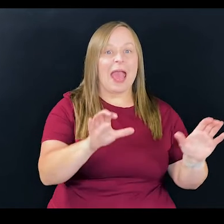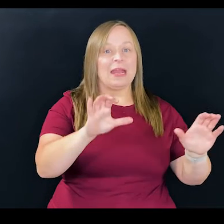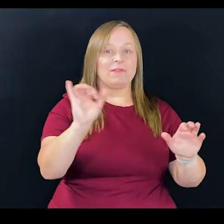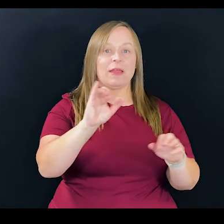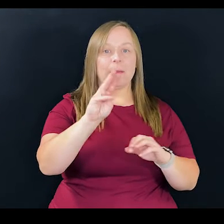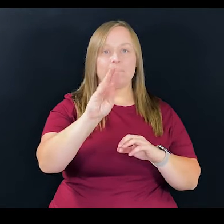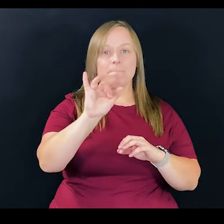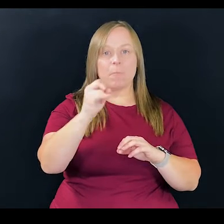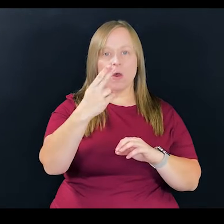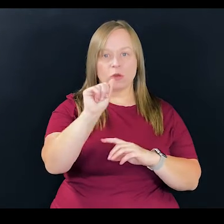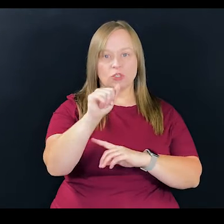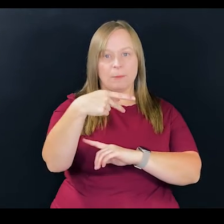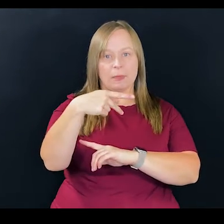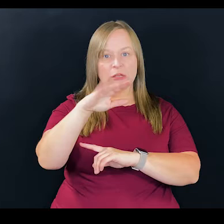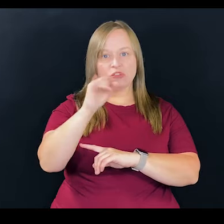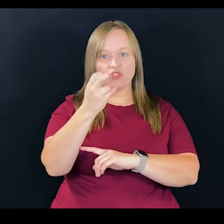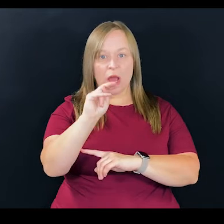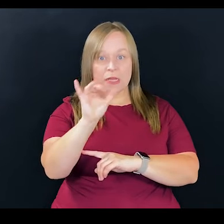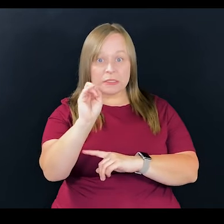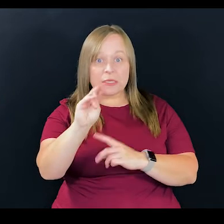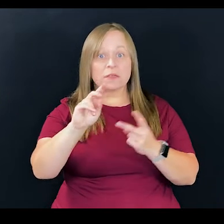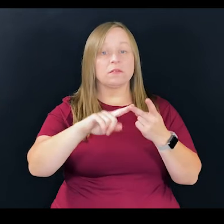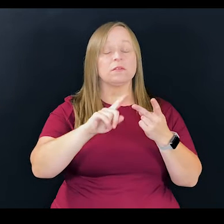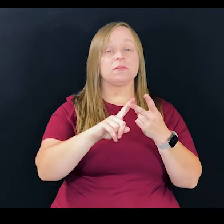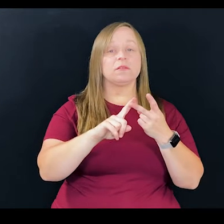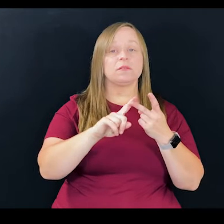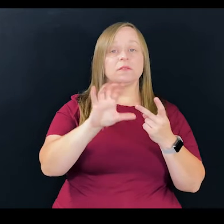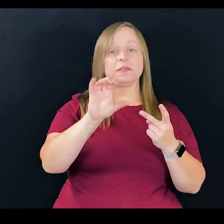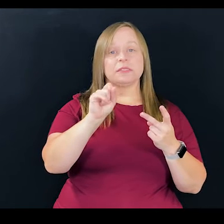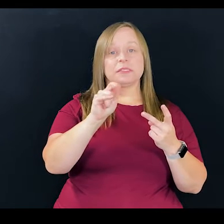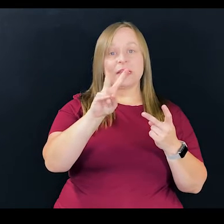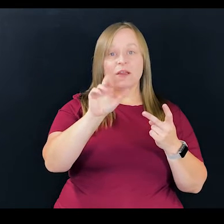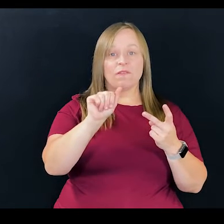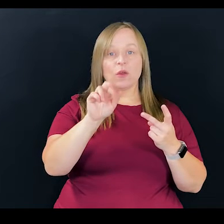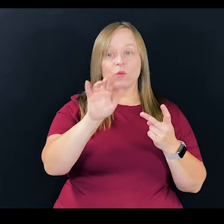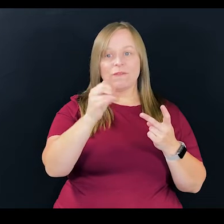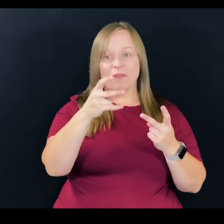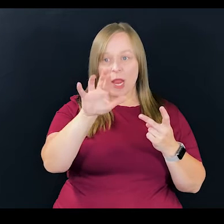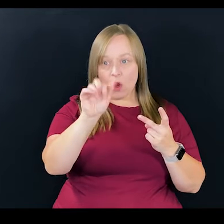Activistas como Marsha P. Johnson y activistas como Sylvia Rivera